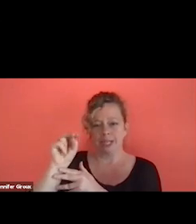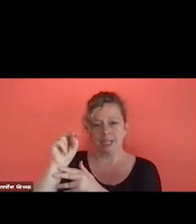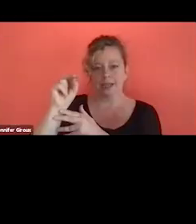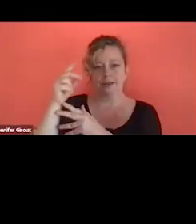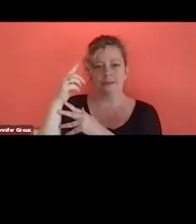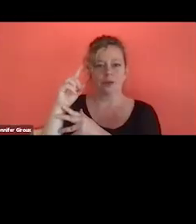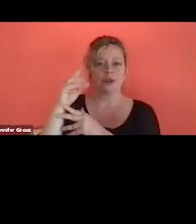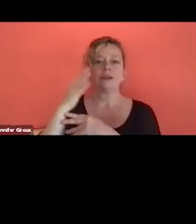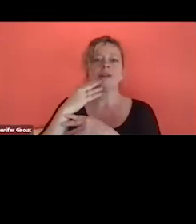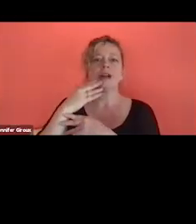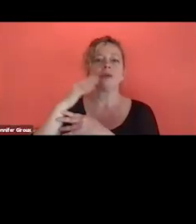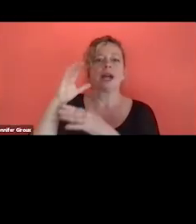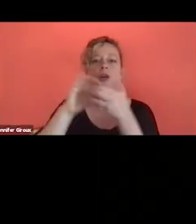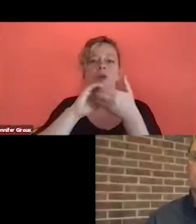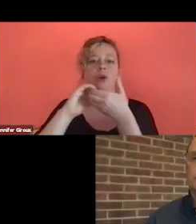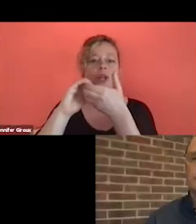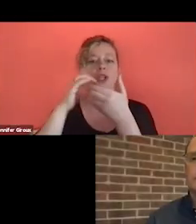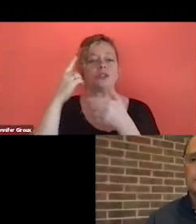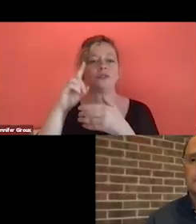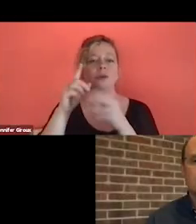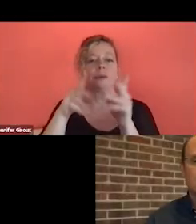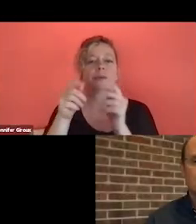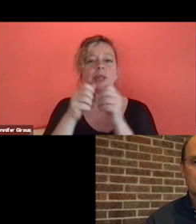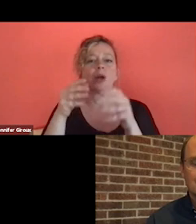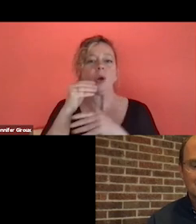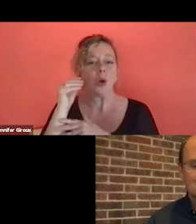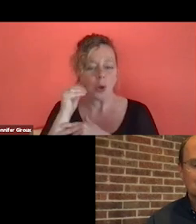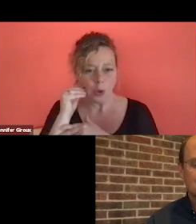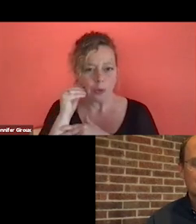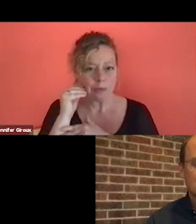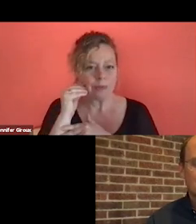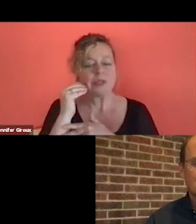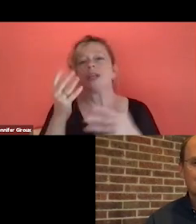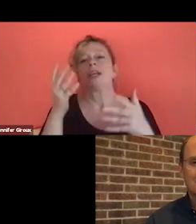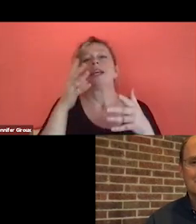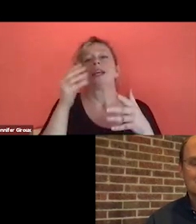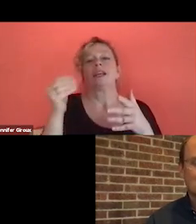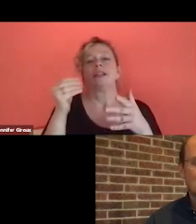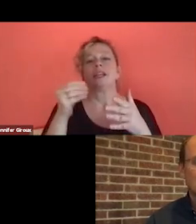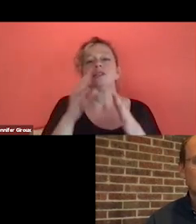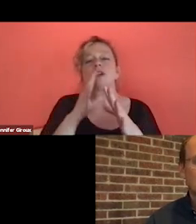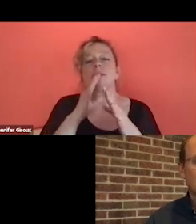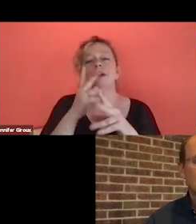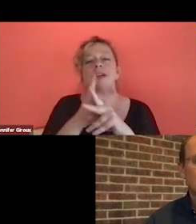quien compartirá con ustedes que han sido creativos durante la pandemia para expandir la atención, entre otras cosas. Gracias.